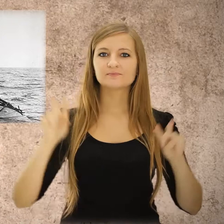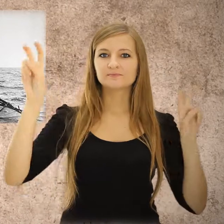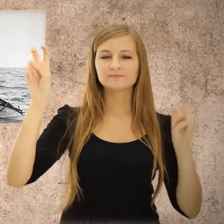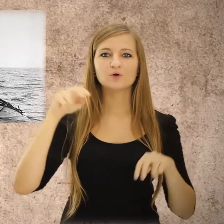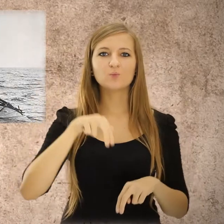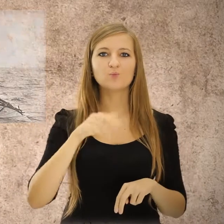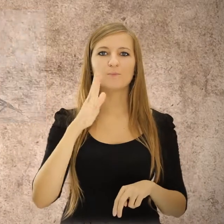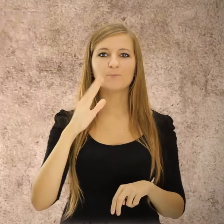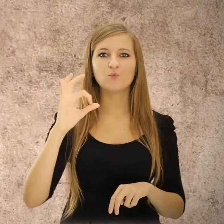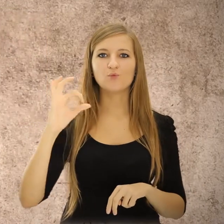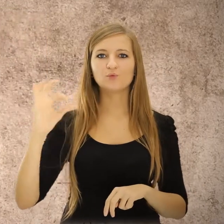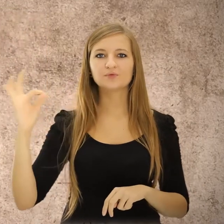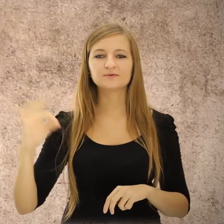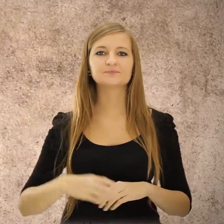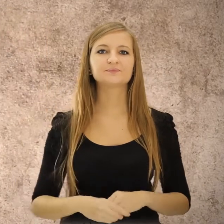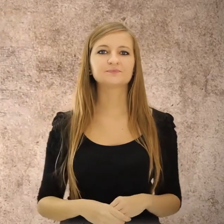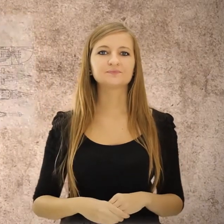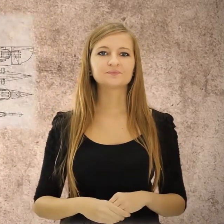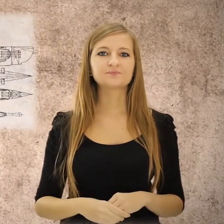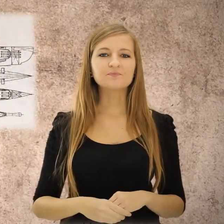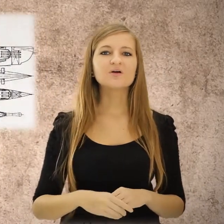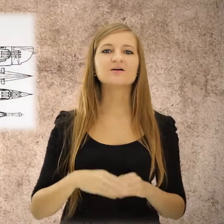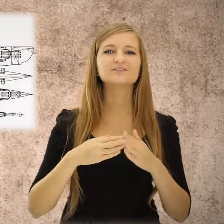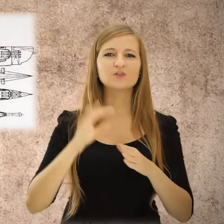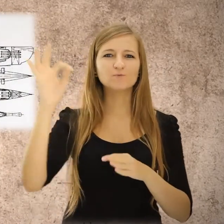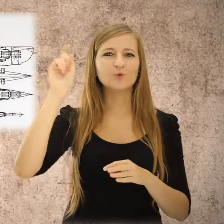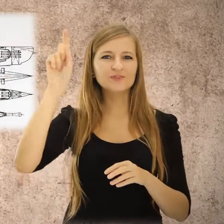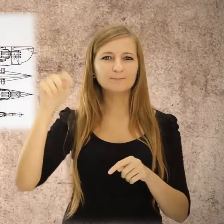Niemieckie okręty podwodne nazwa U-Boot